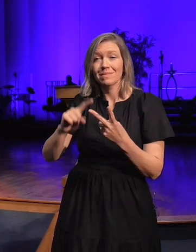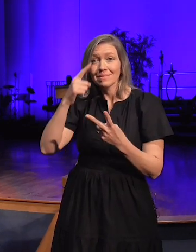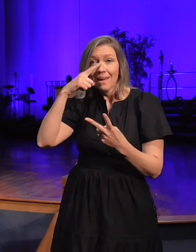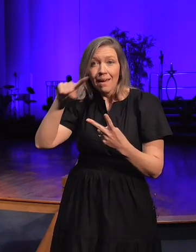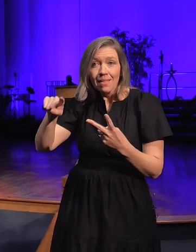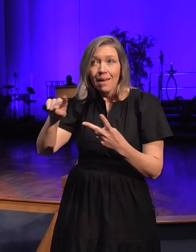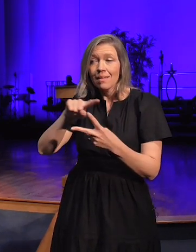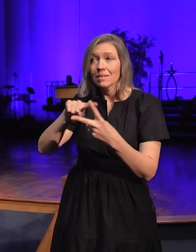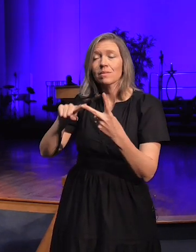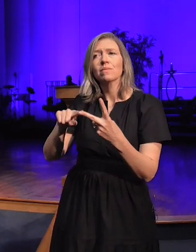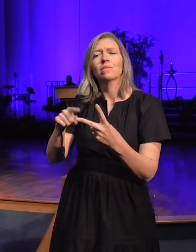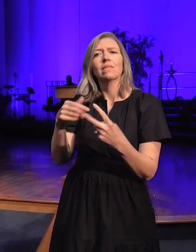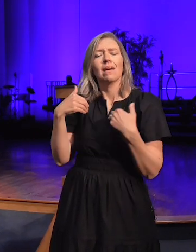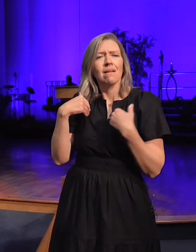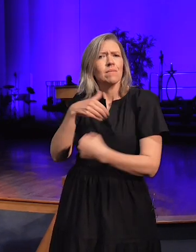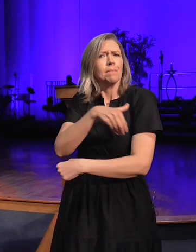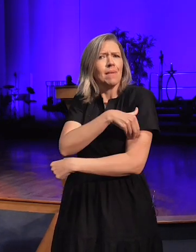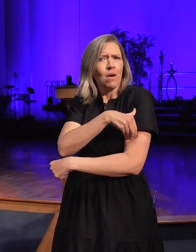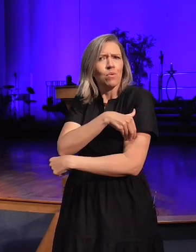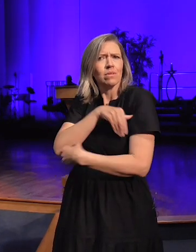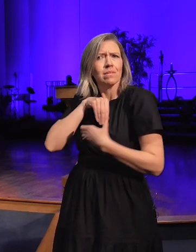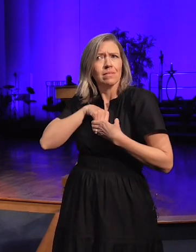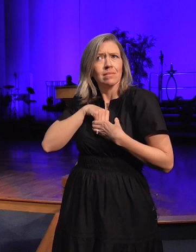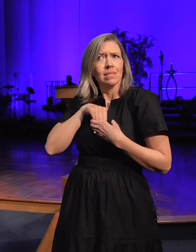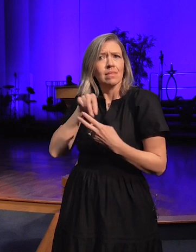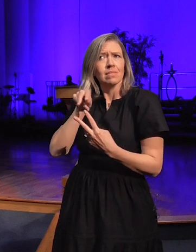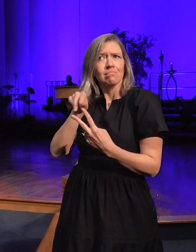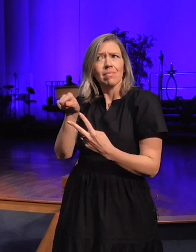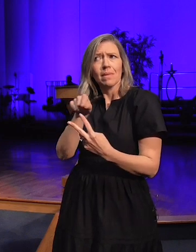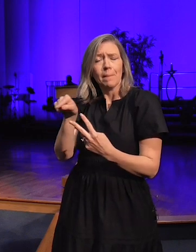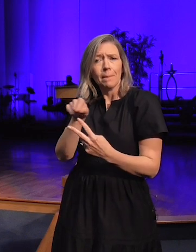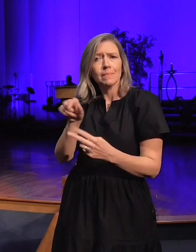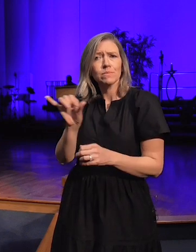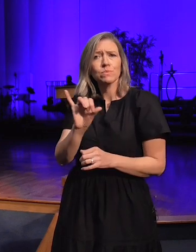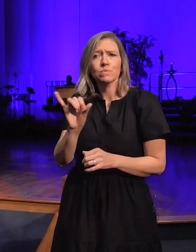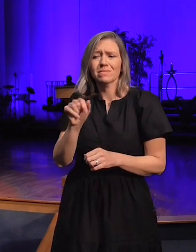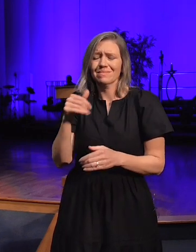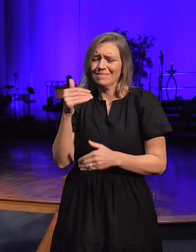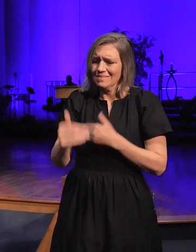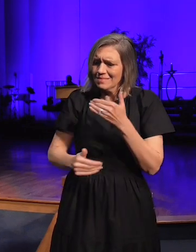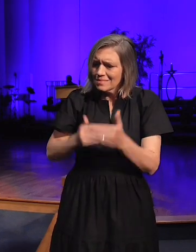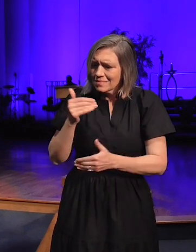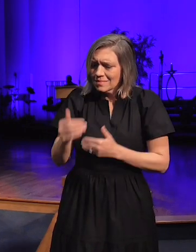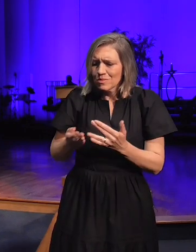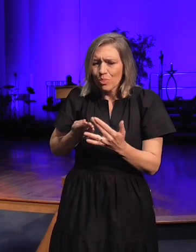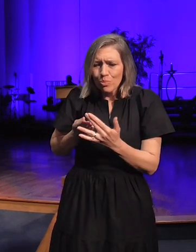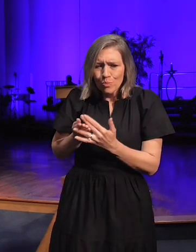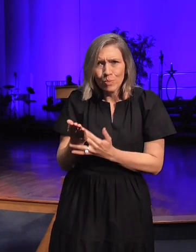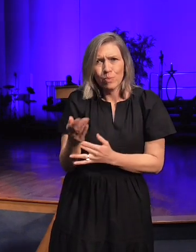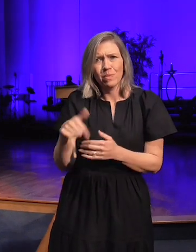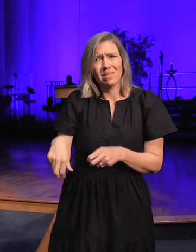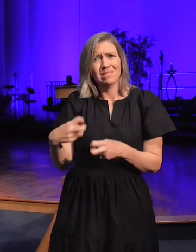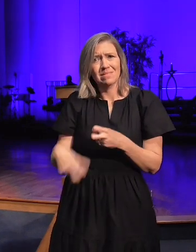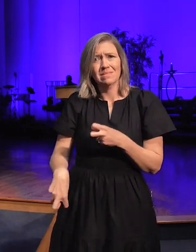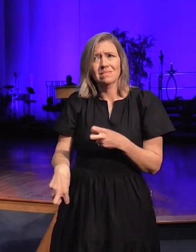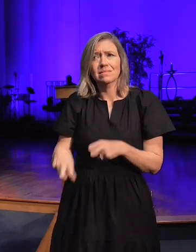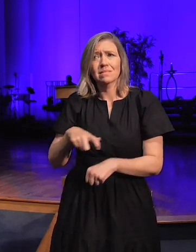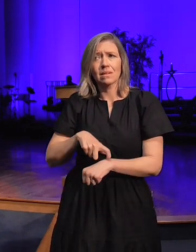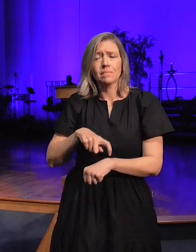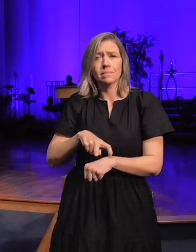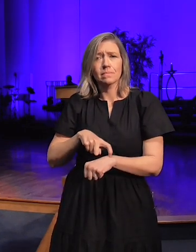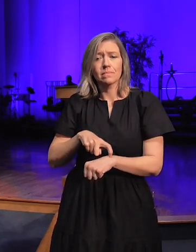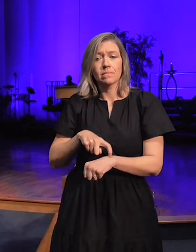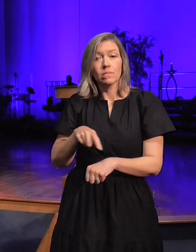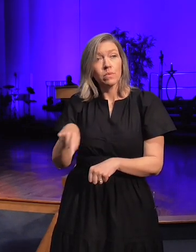de ellos y que a medida que pasan por este momento difícil, las personas que están allí para apoyarlos,